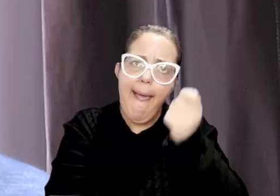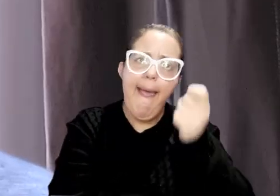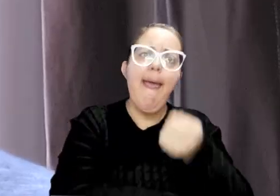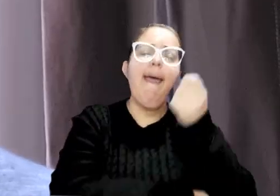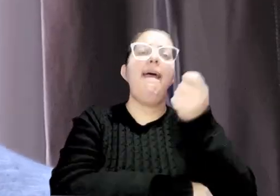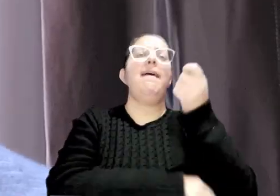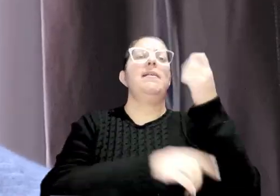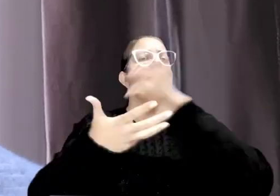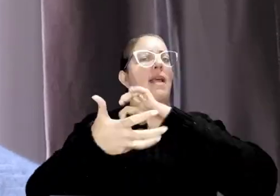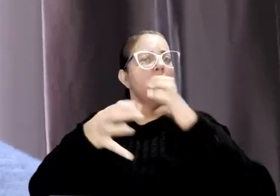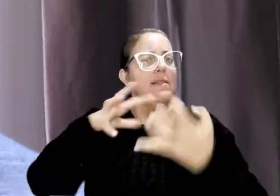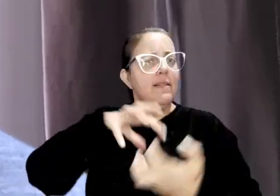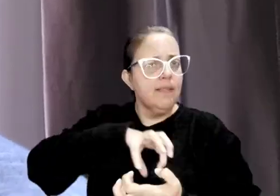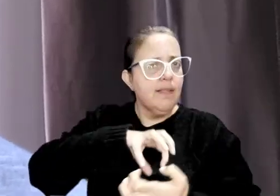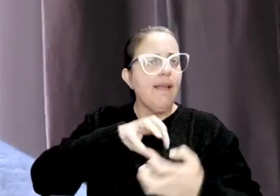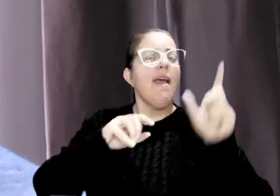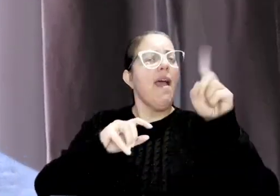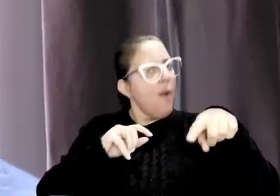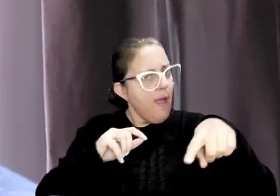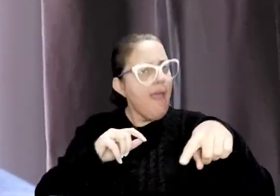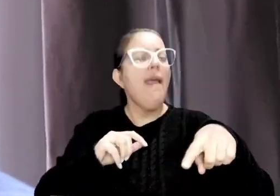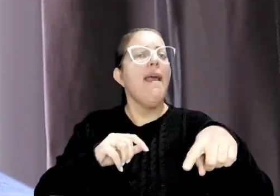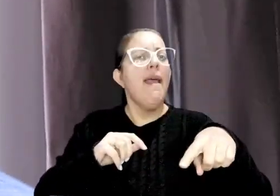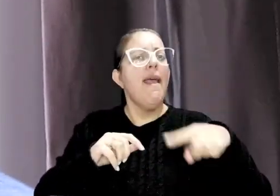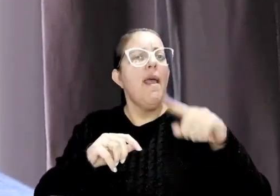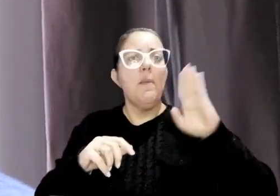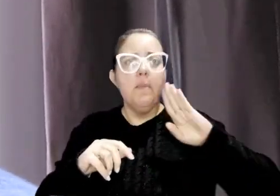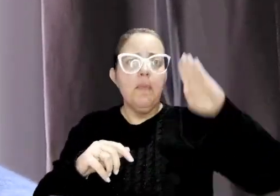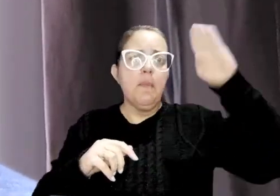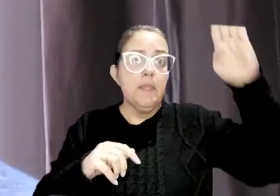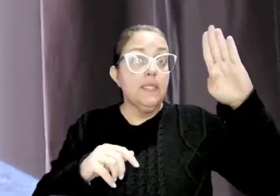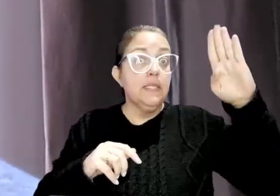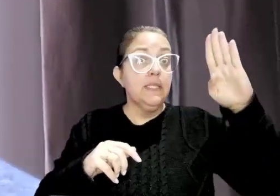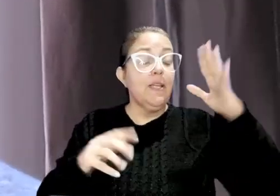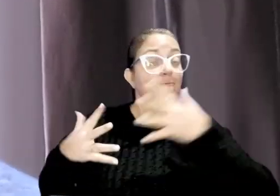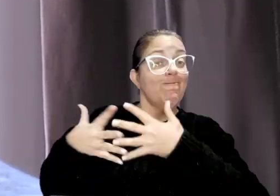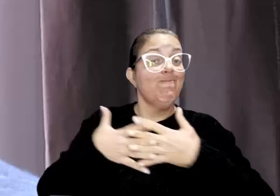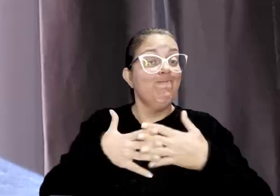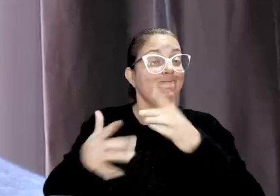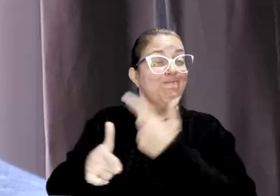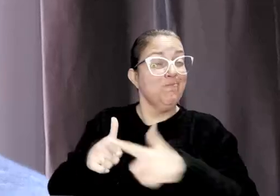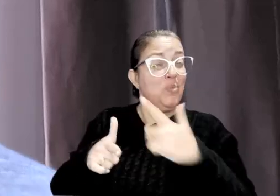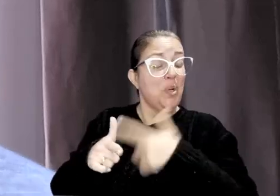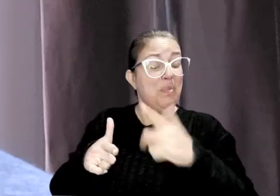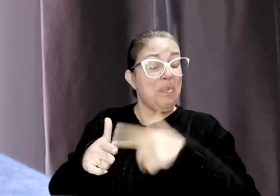um principal um primeiro conflito né que diz respeito a essa questão eh da apropriação de